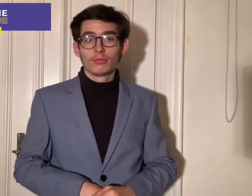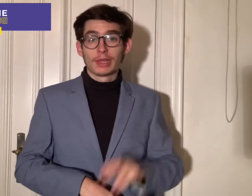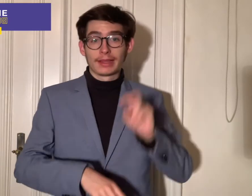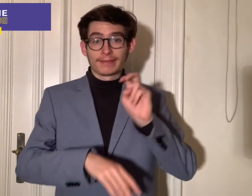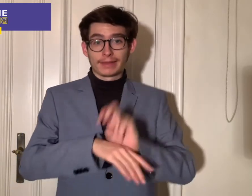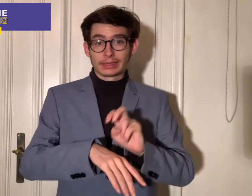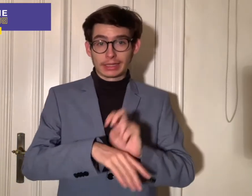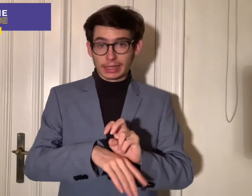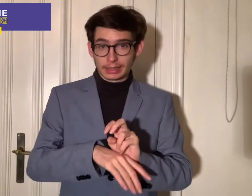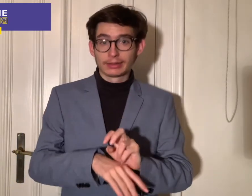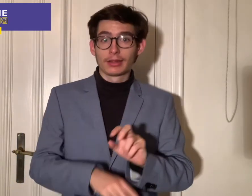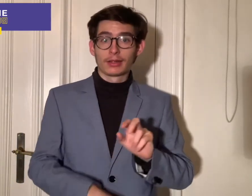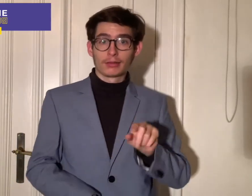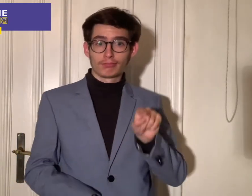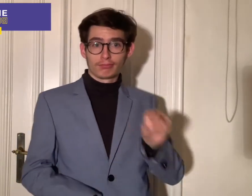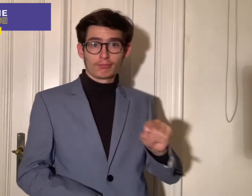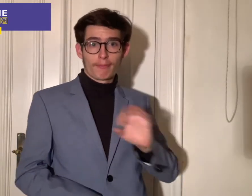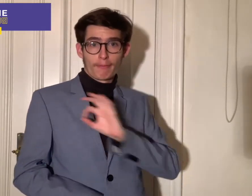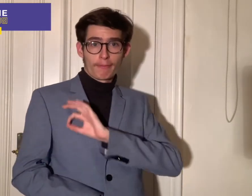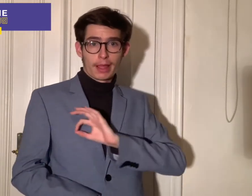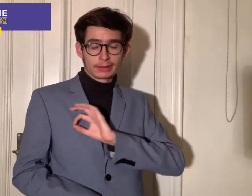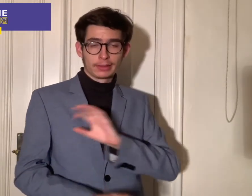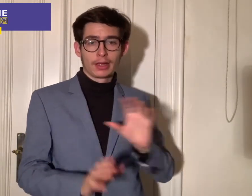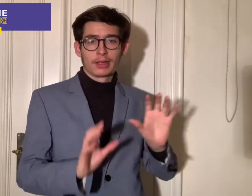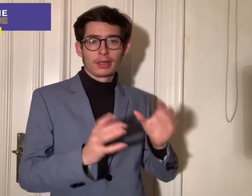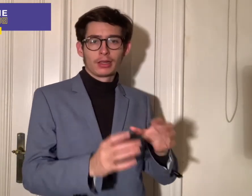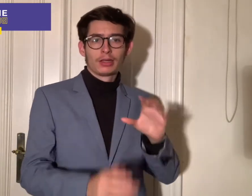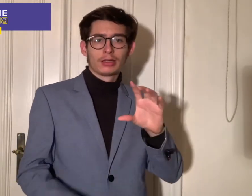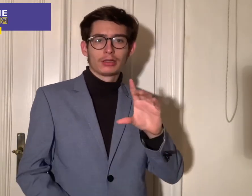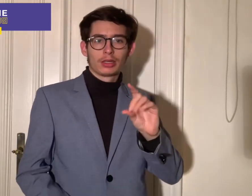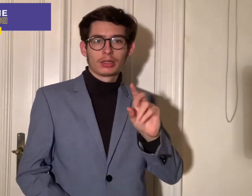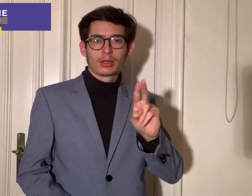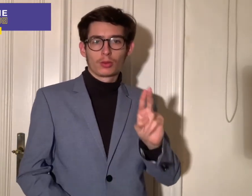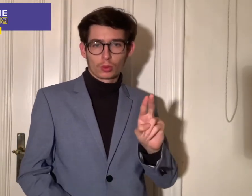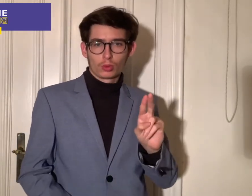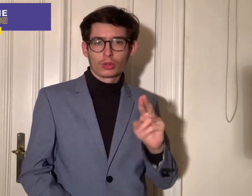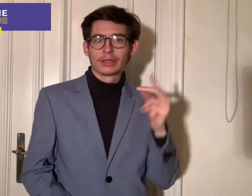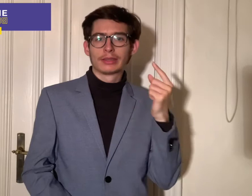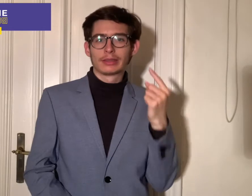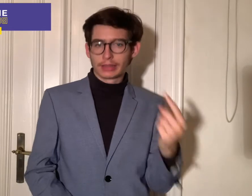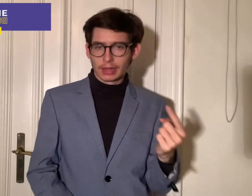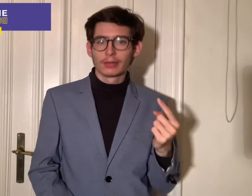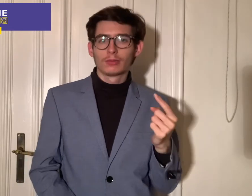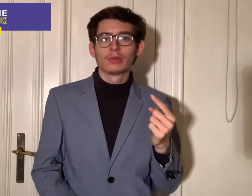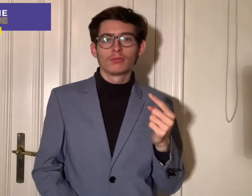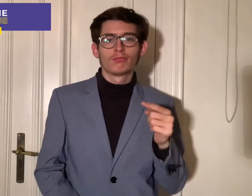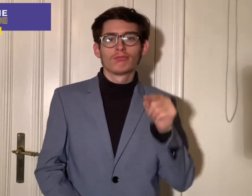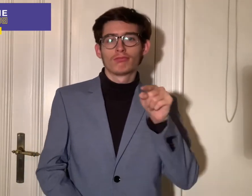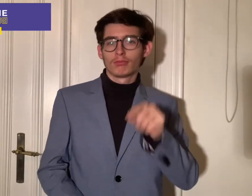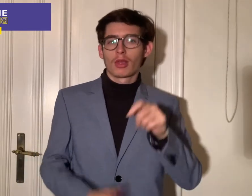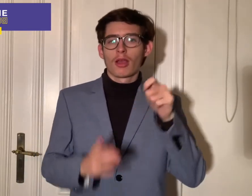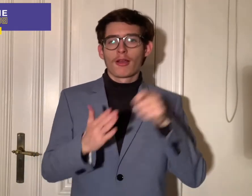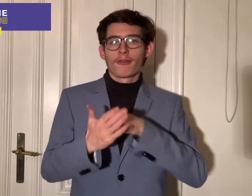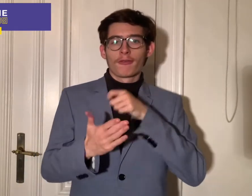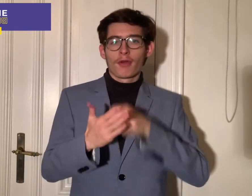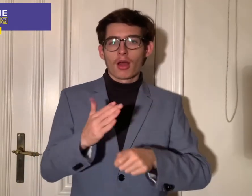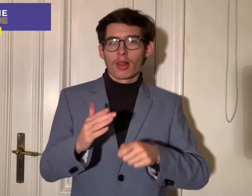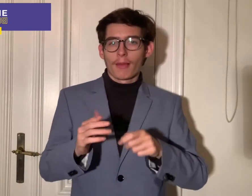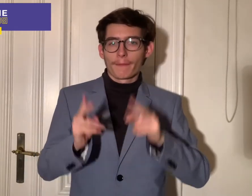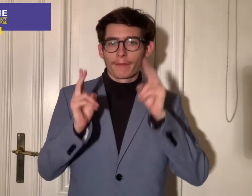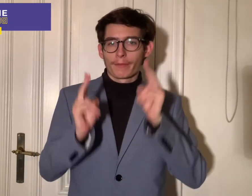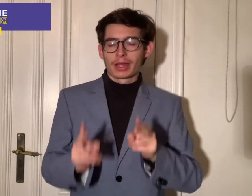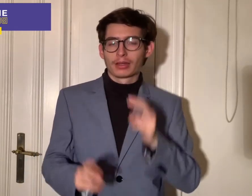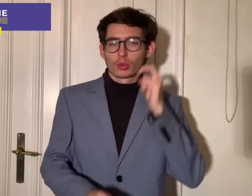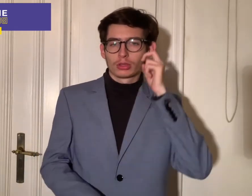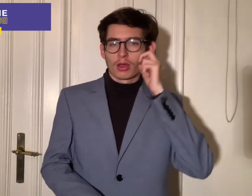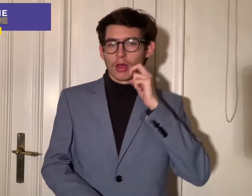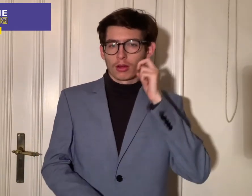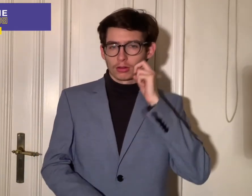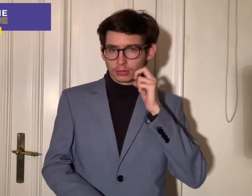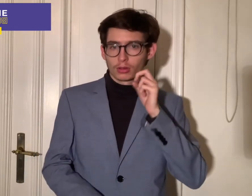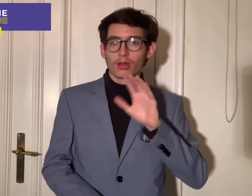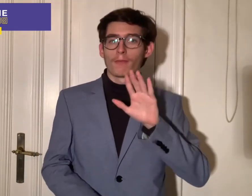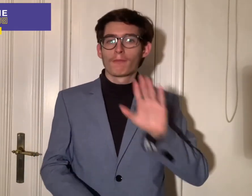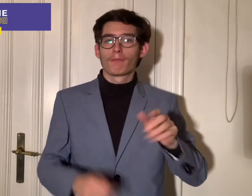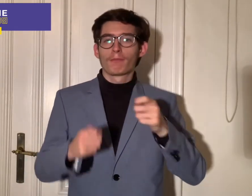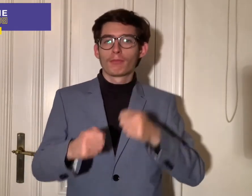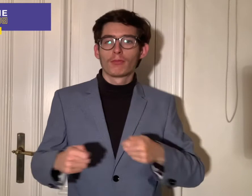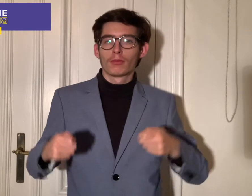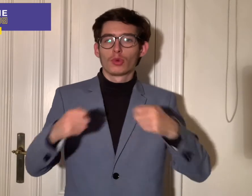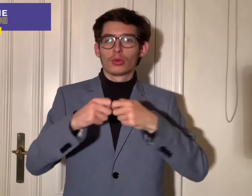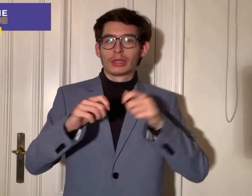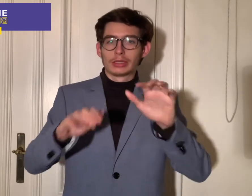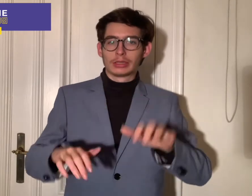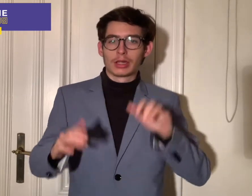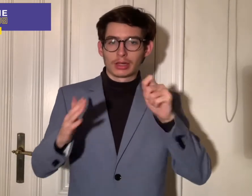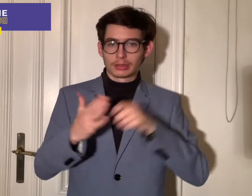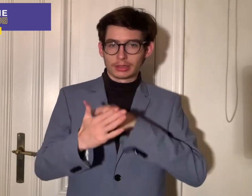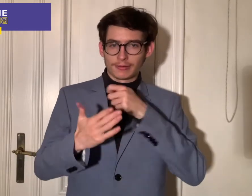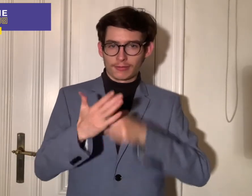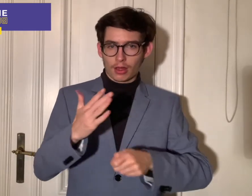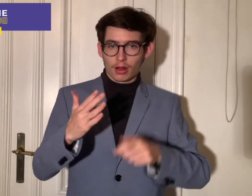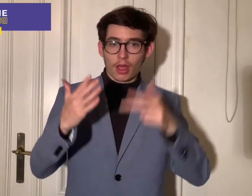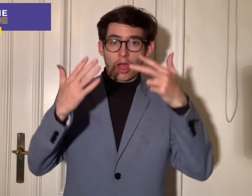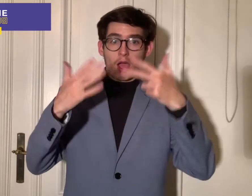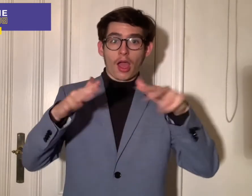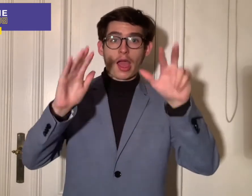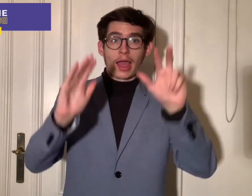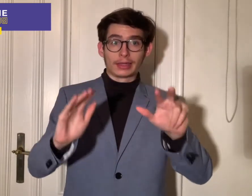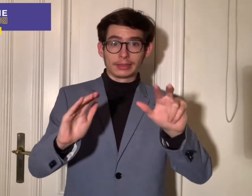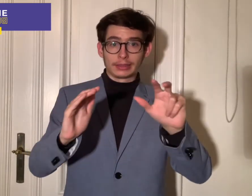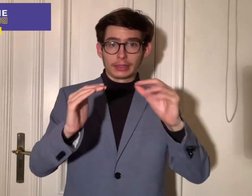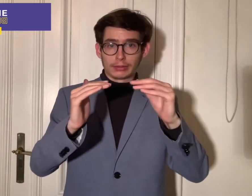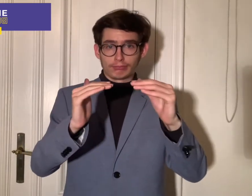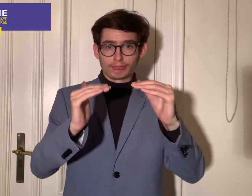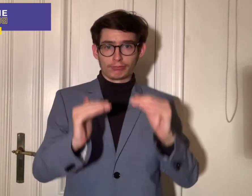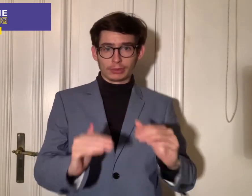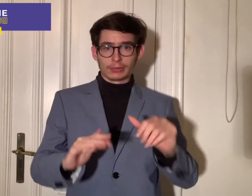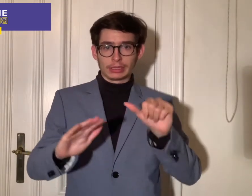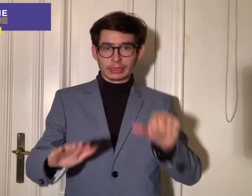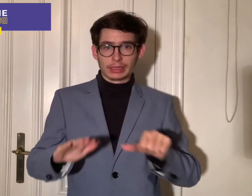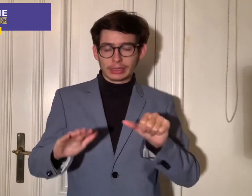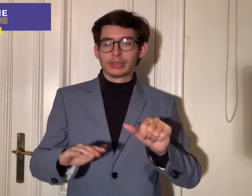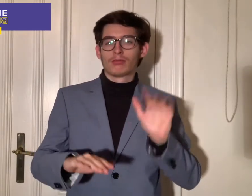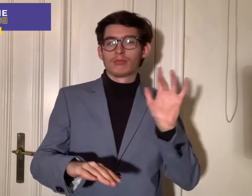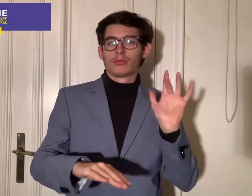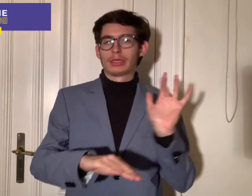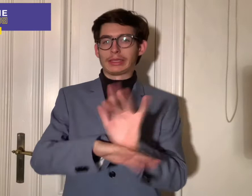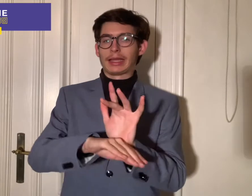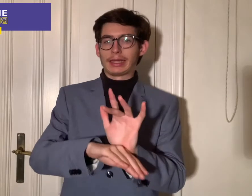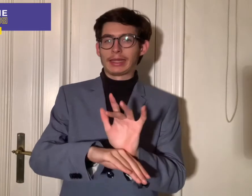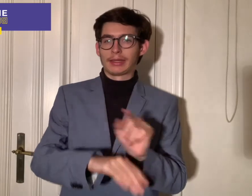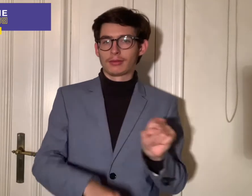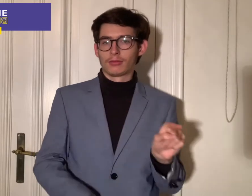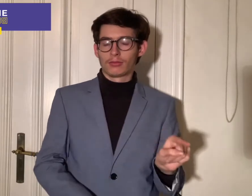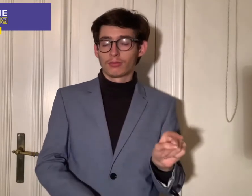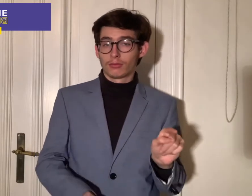Ein Vertreter der CDU positionierte sich gegen die Absenkung des Wahlberechtigungsalter der Bundestagswahl von 18 auf 16 Jahre.